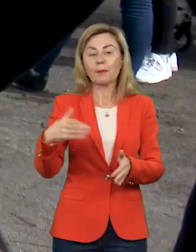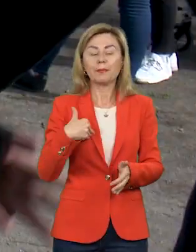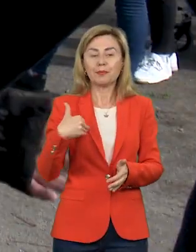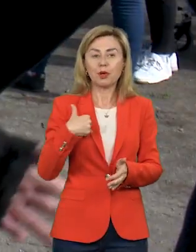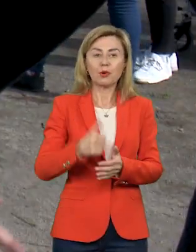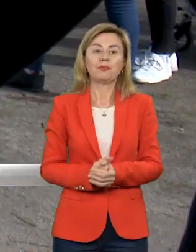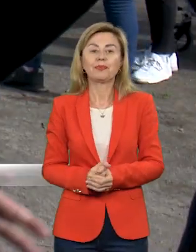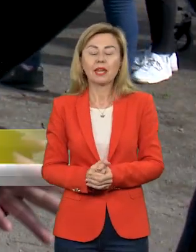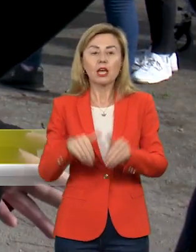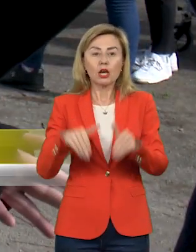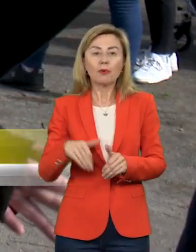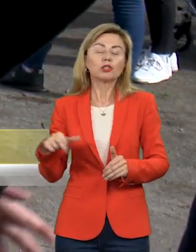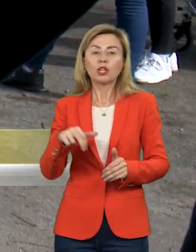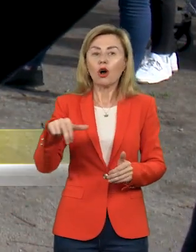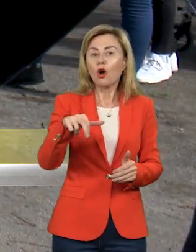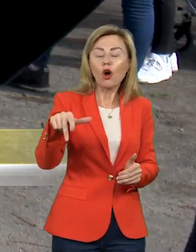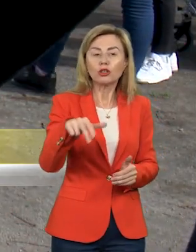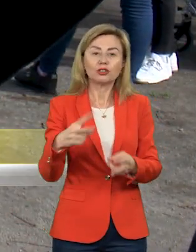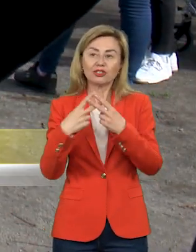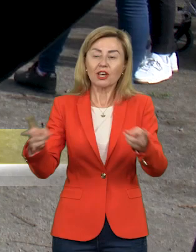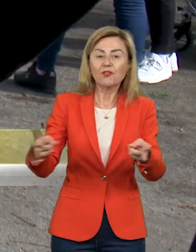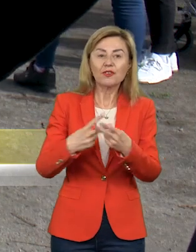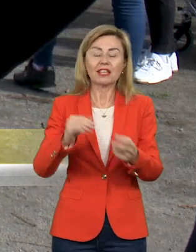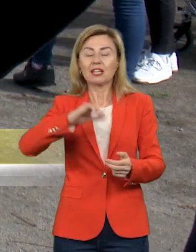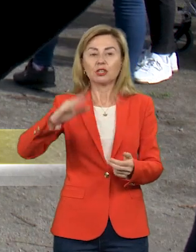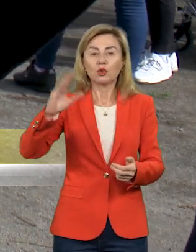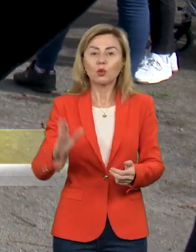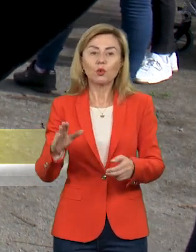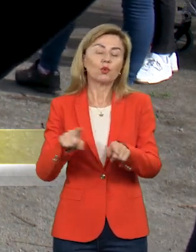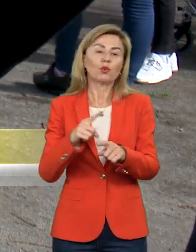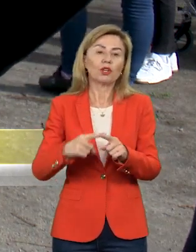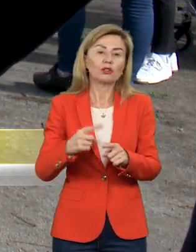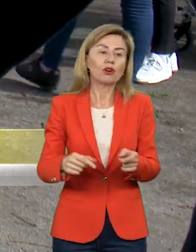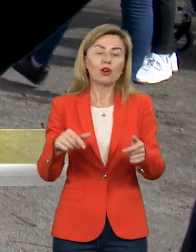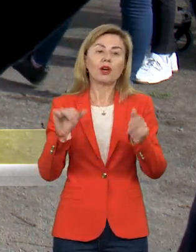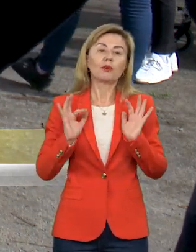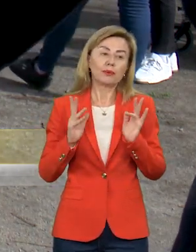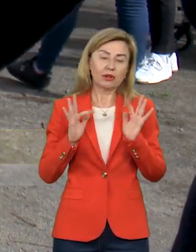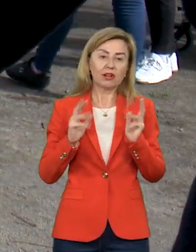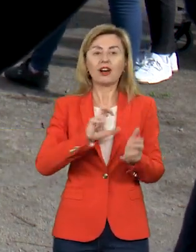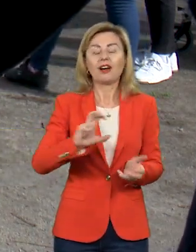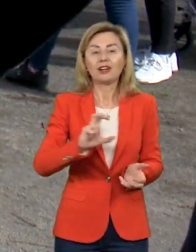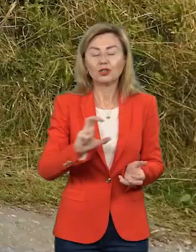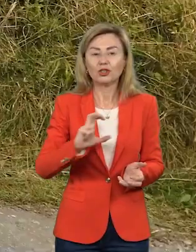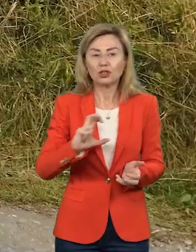Można chodzić po górach, zwiedzać góry i też odpocząć sobie można od pracy na warsztatach.